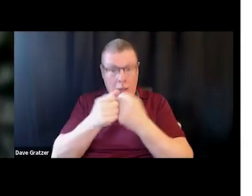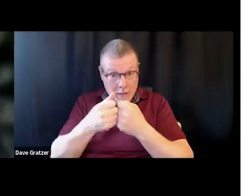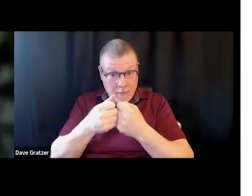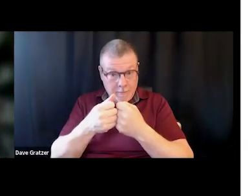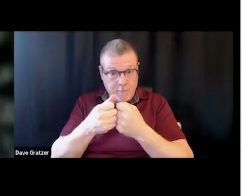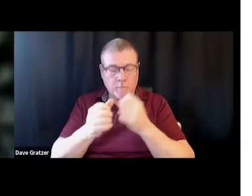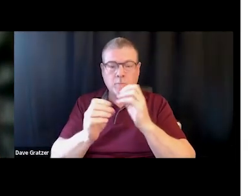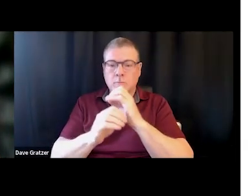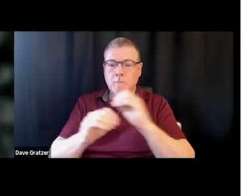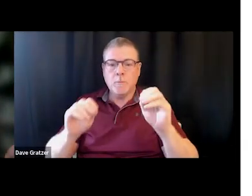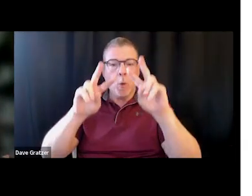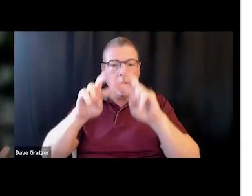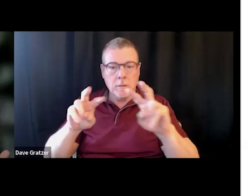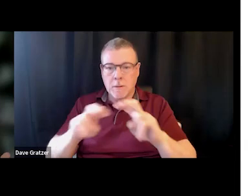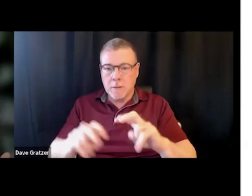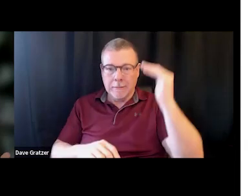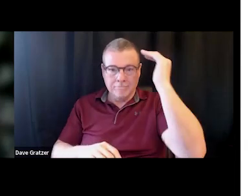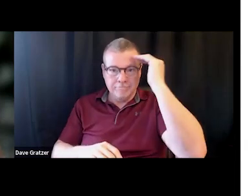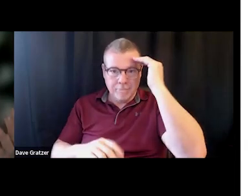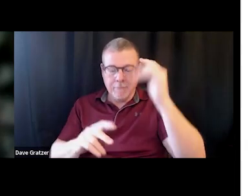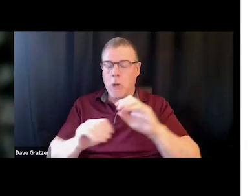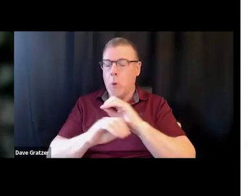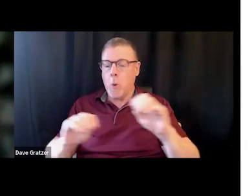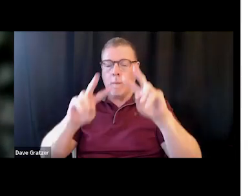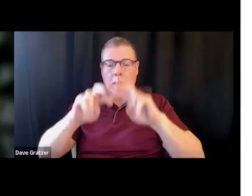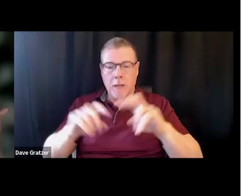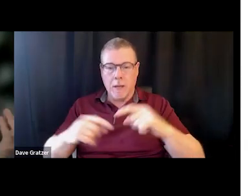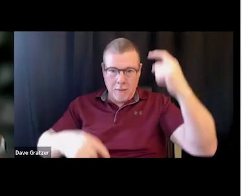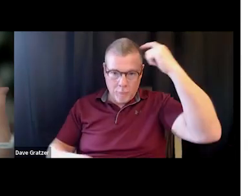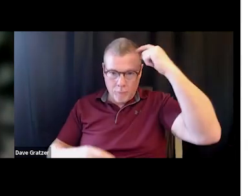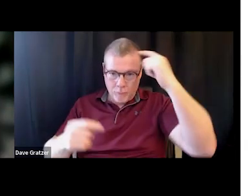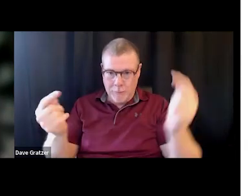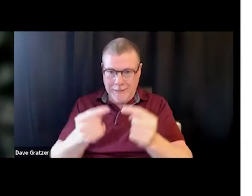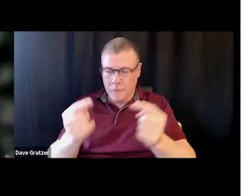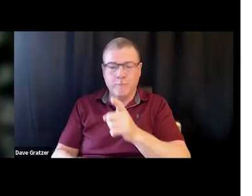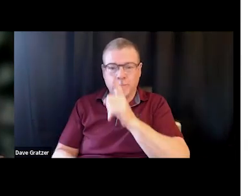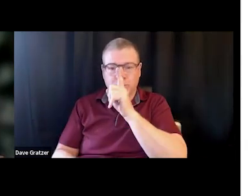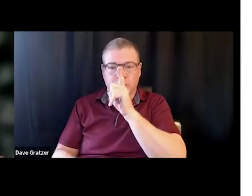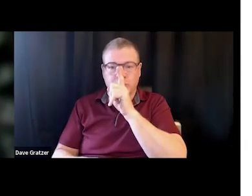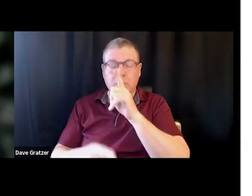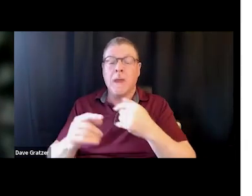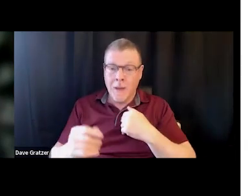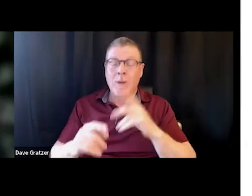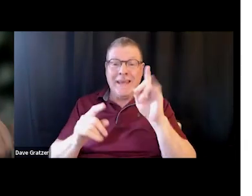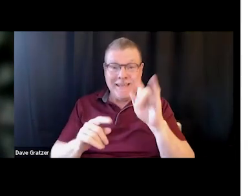nadie evaluó su cognición y nadie evaluó su cerebro en búsqueda de una lesión cerebral. Hicimos evaluaciones cognitivas,